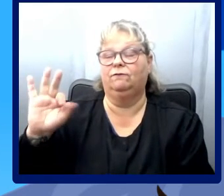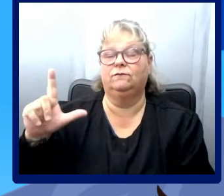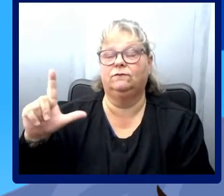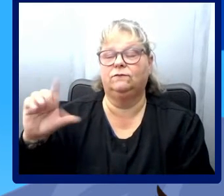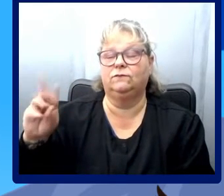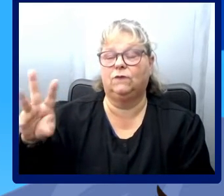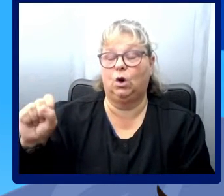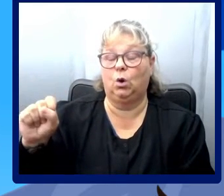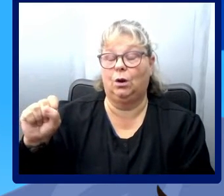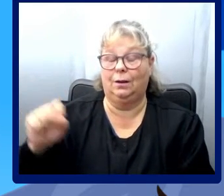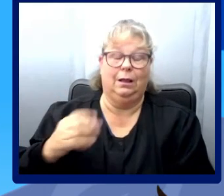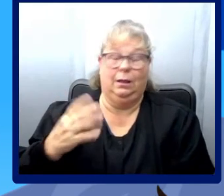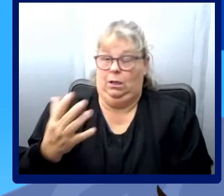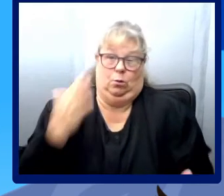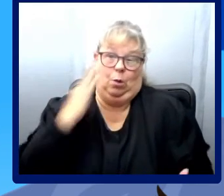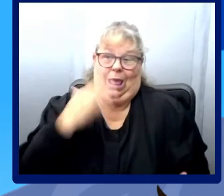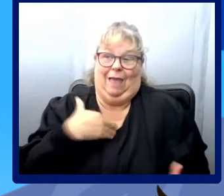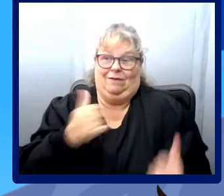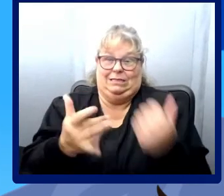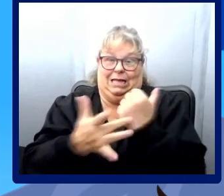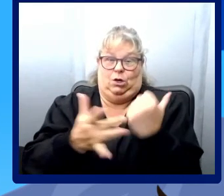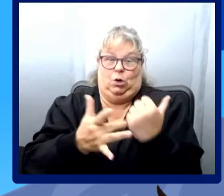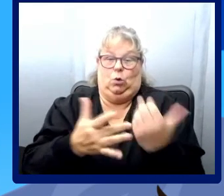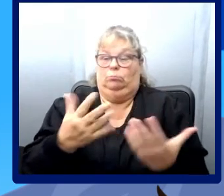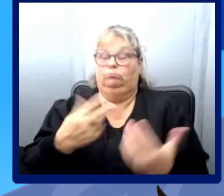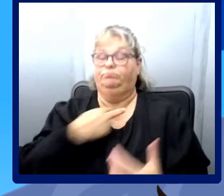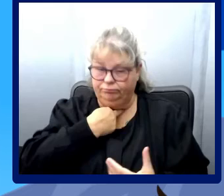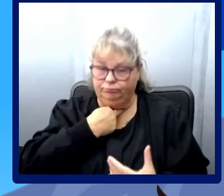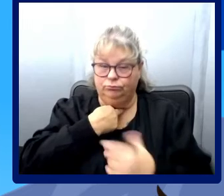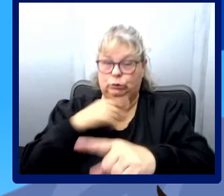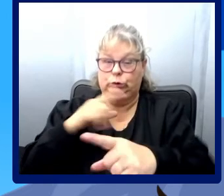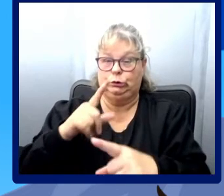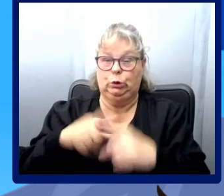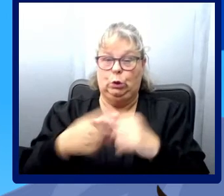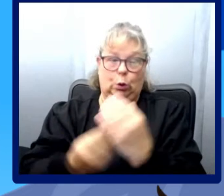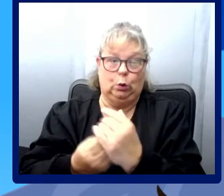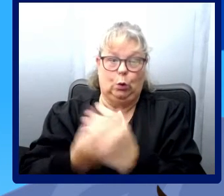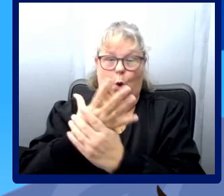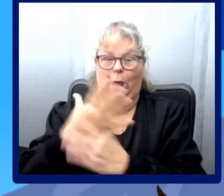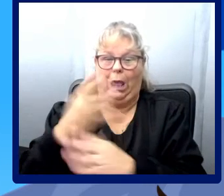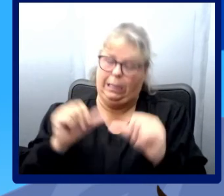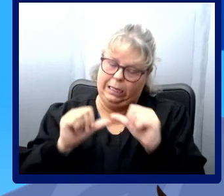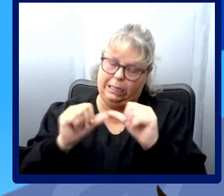como una deuda técnica que pueda impedirles hacer crecer su organización y mantenerla de forma adecuada.